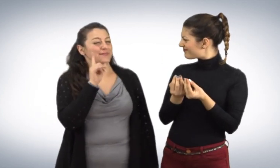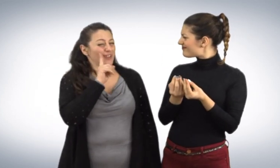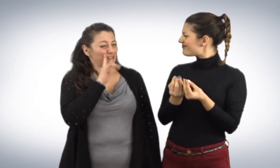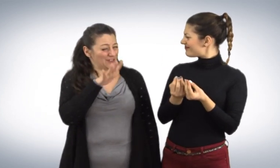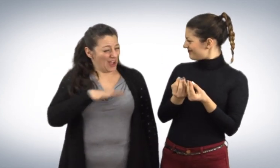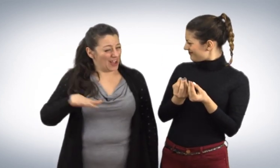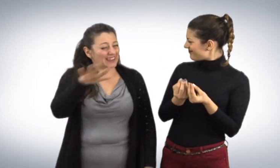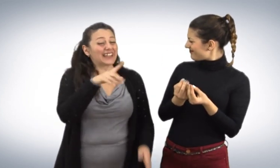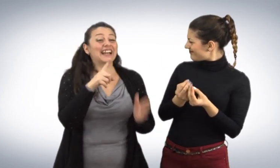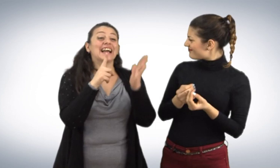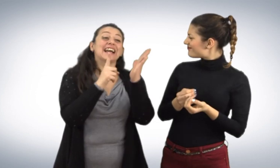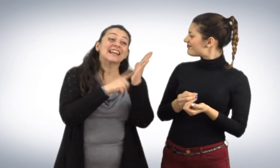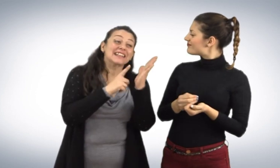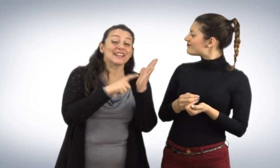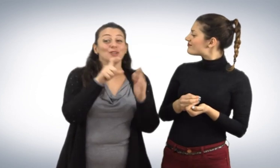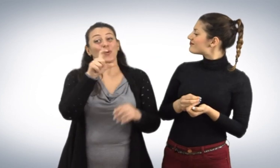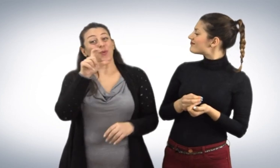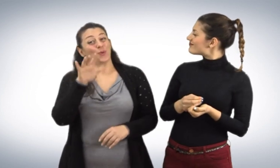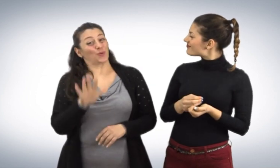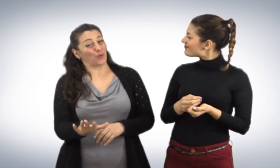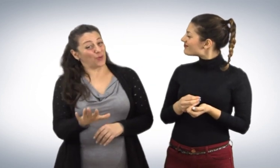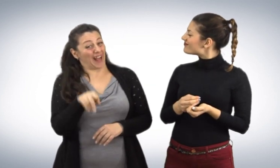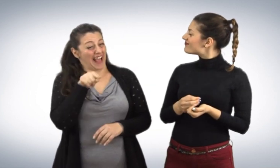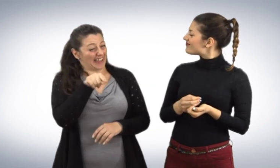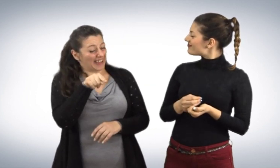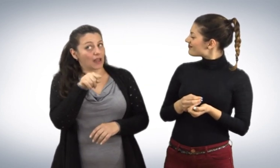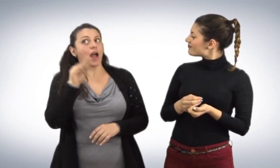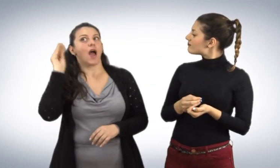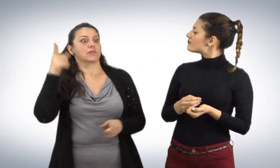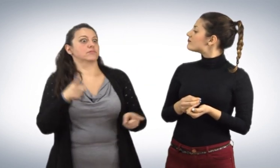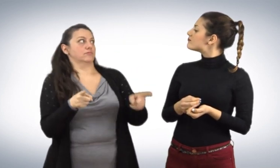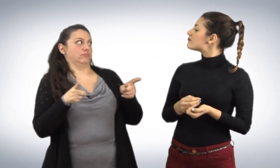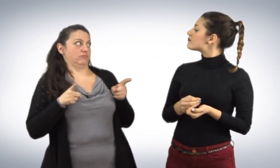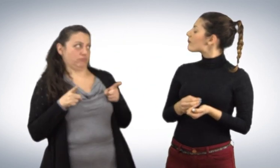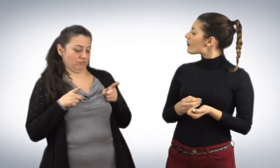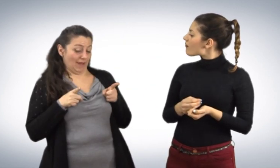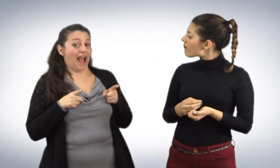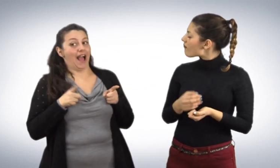Vuol dire sostenere concretamente le attività e progetti dell'ENS